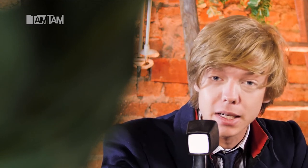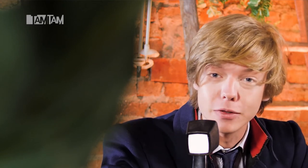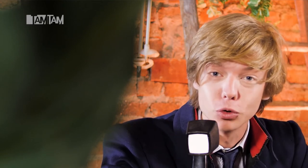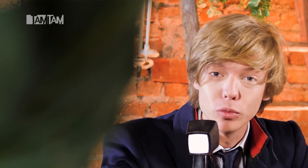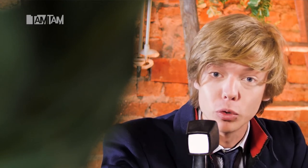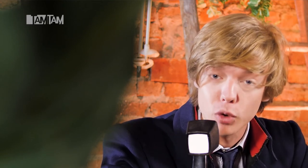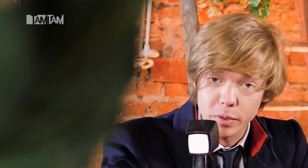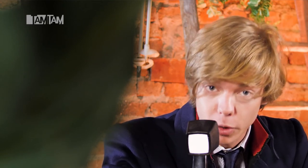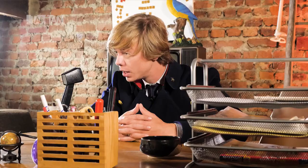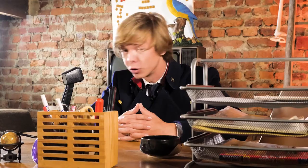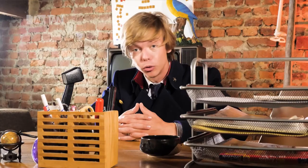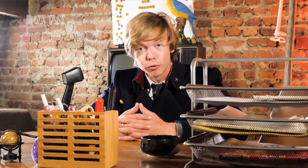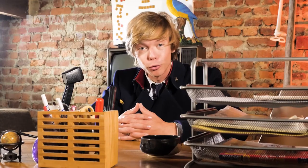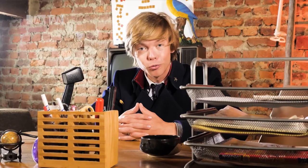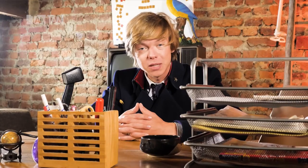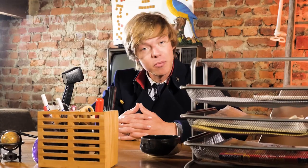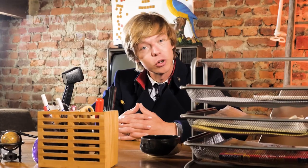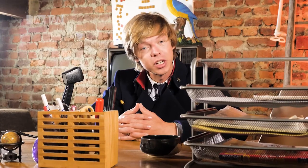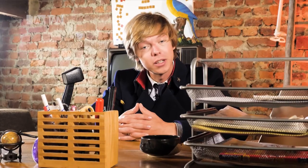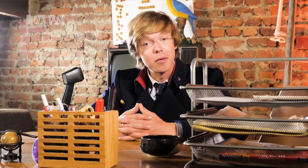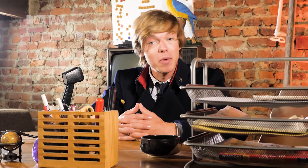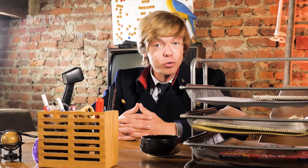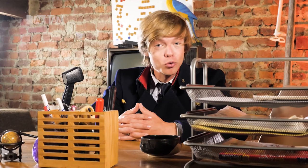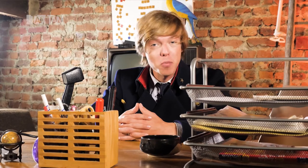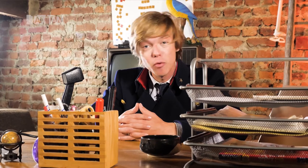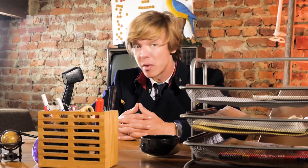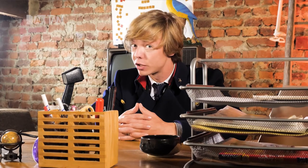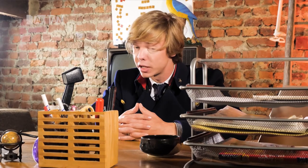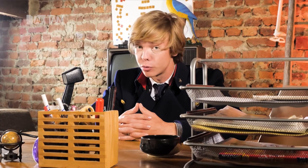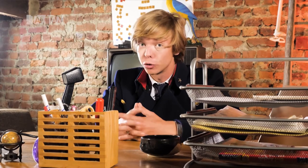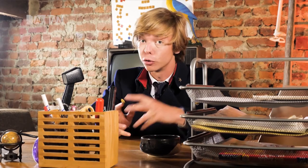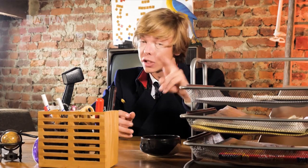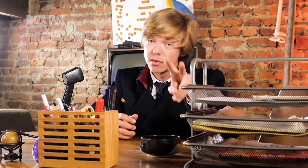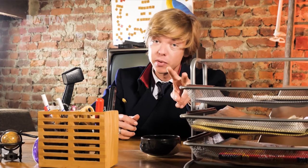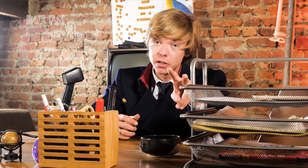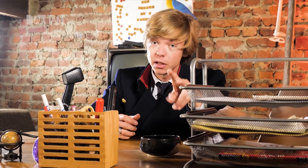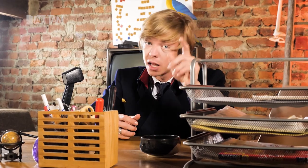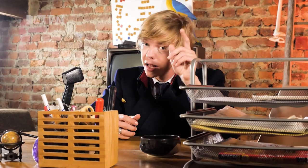télévision du monde .be et quant à nous on se retrouve la semaine prochaine même jour même heure même chaîne pour notre deuxième épisode